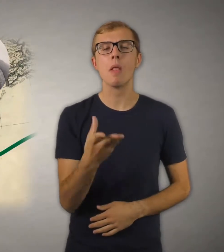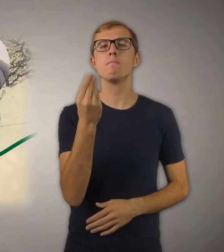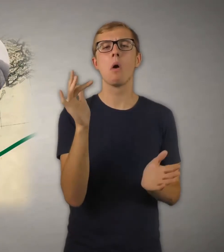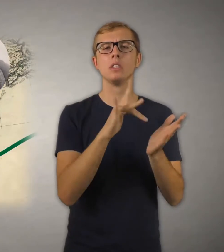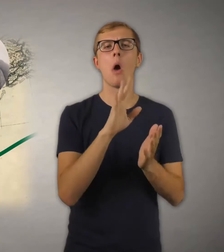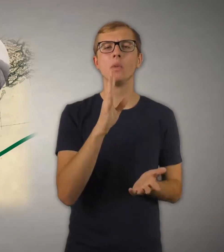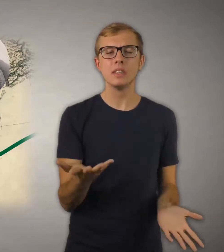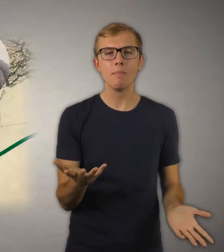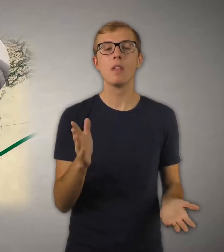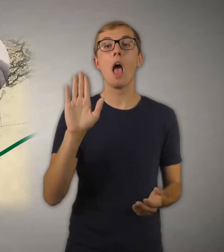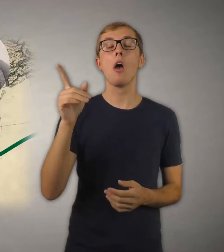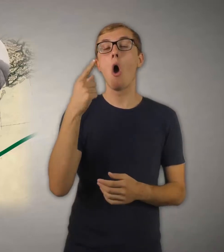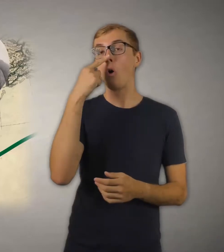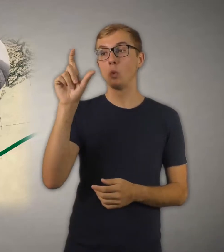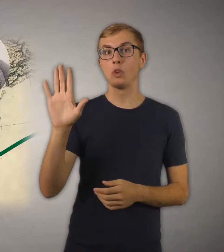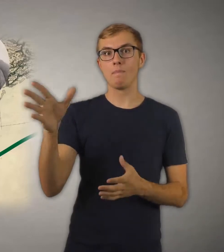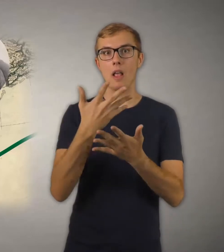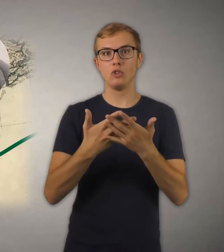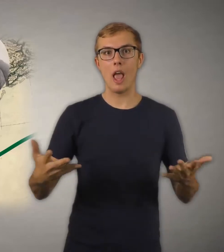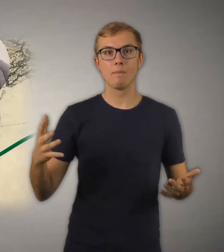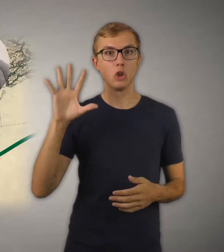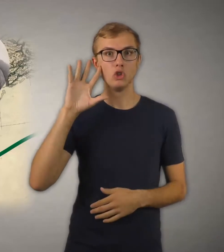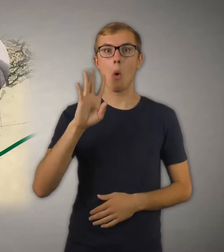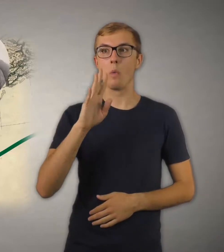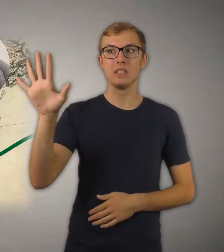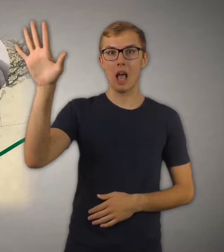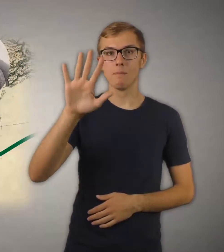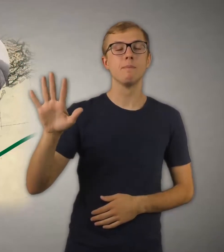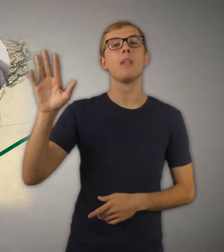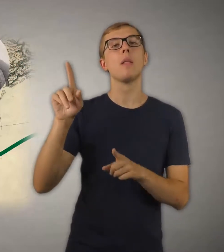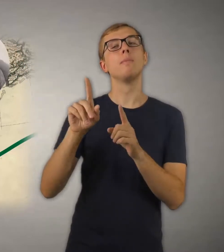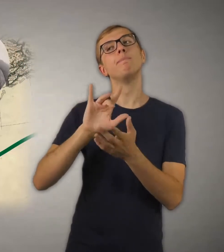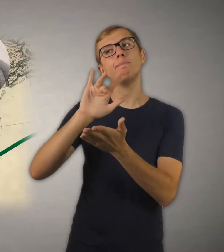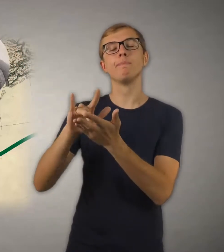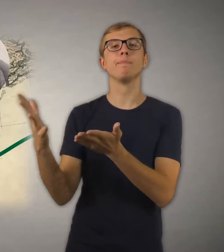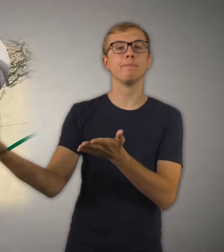Jego wizyta w USA miała na celu uporządkowanie spraw związanych z przyznanym mu majątkiem